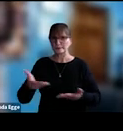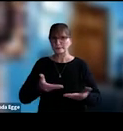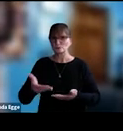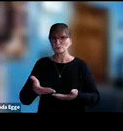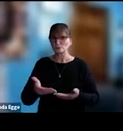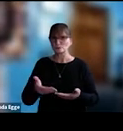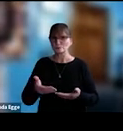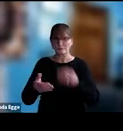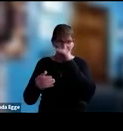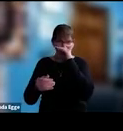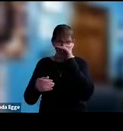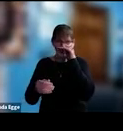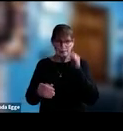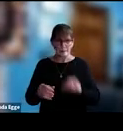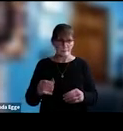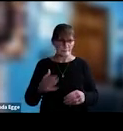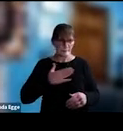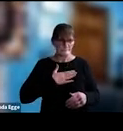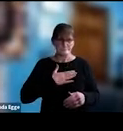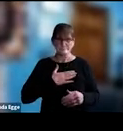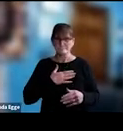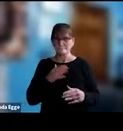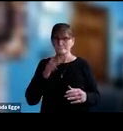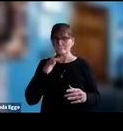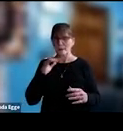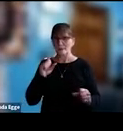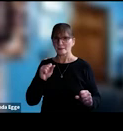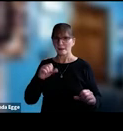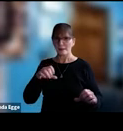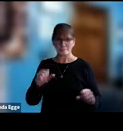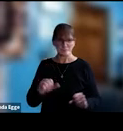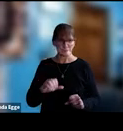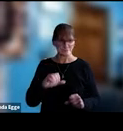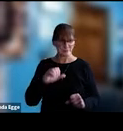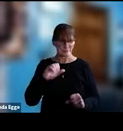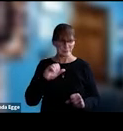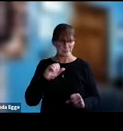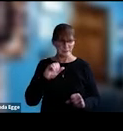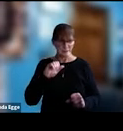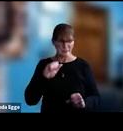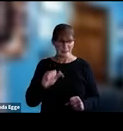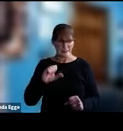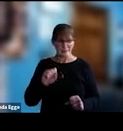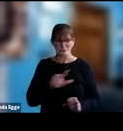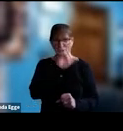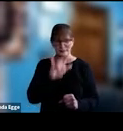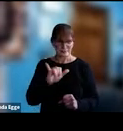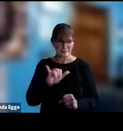La siguiente es mi increíble PD, Ashley, Ashley Aragon. He trabajado con ella durante dos años